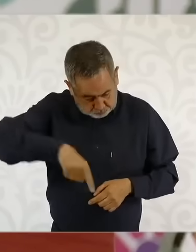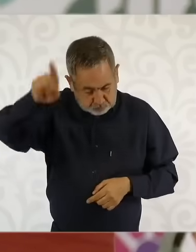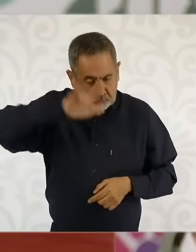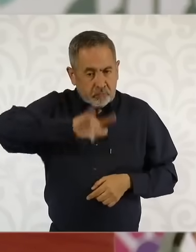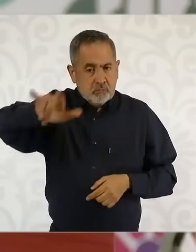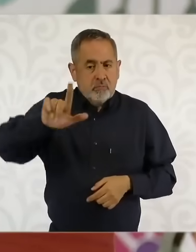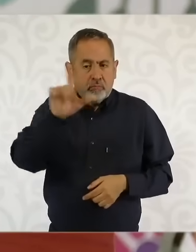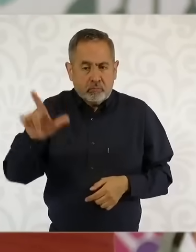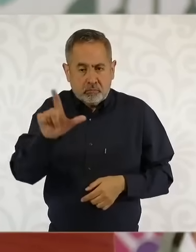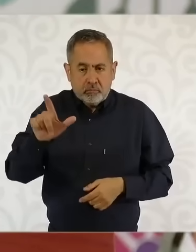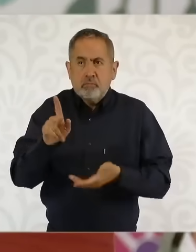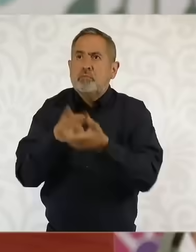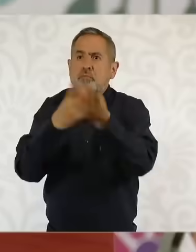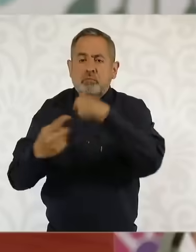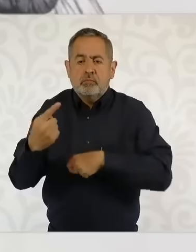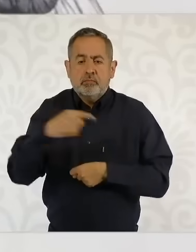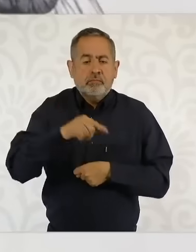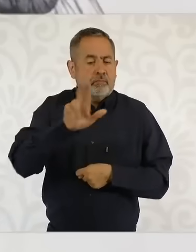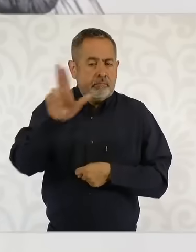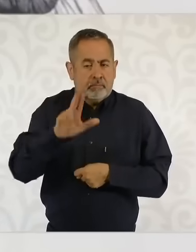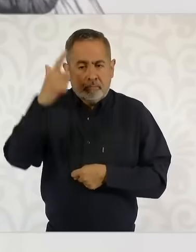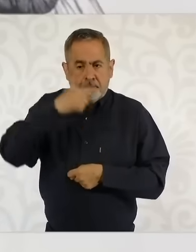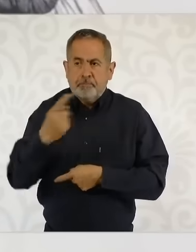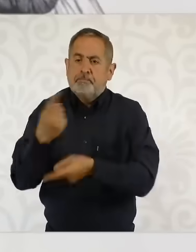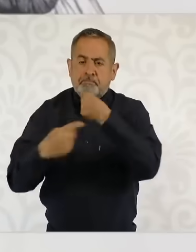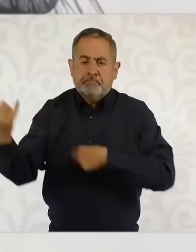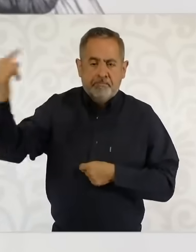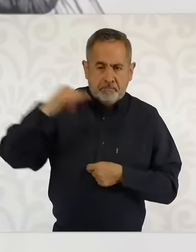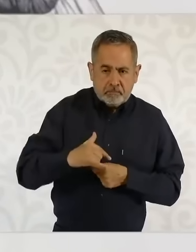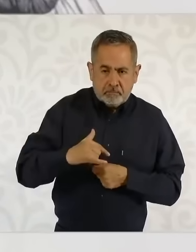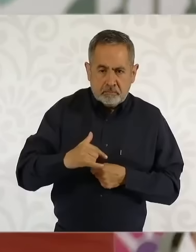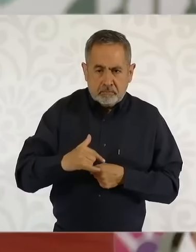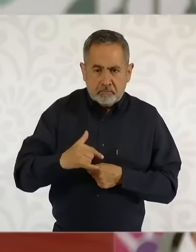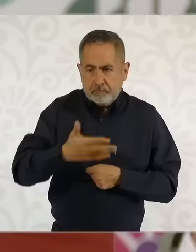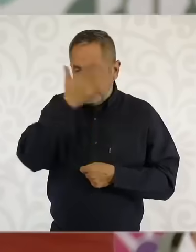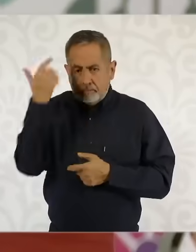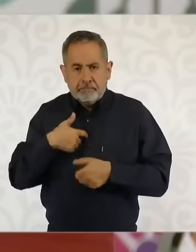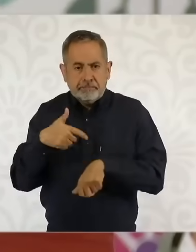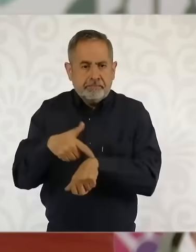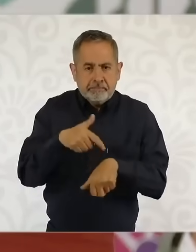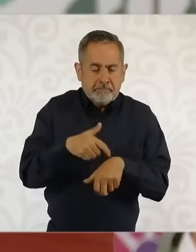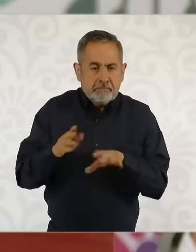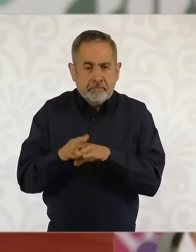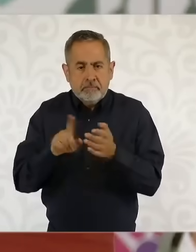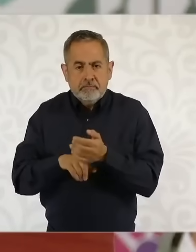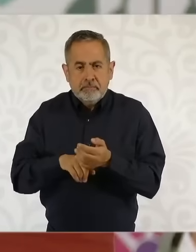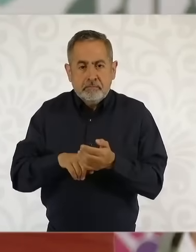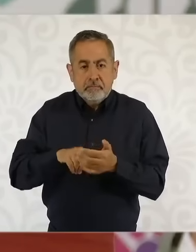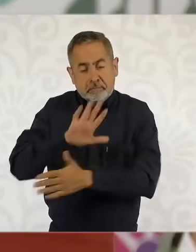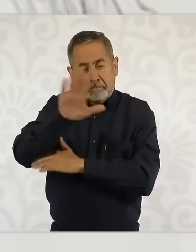y regresamos el martes en la noche No sé si me vaya a dar tiempo de Vamos a viajar toda la noche